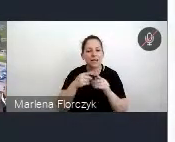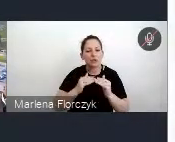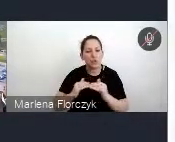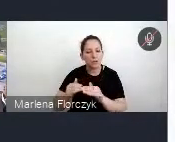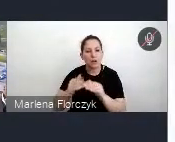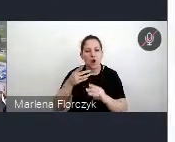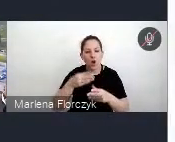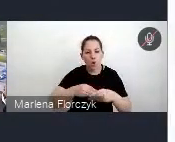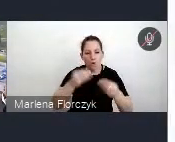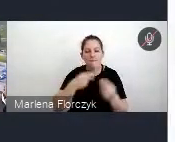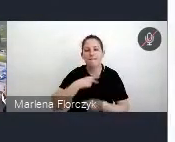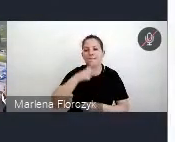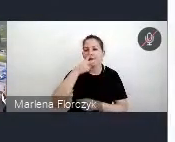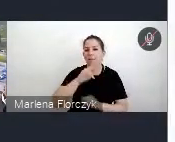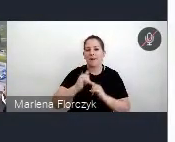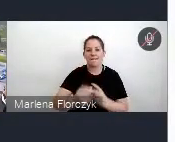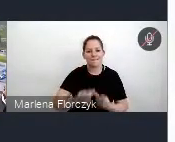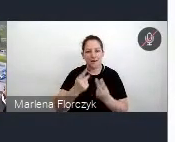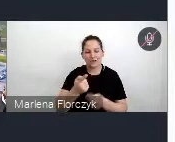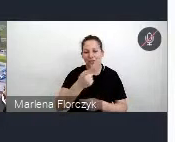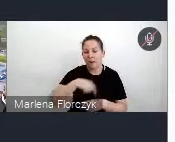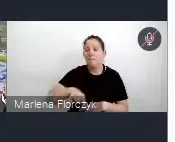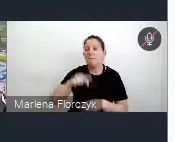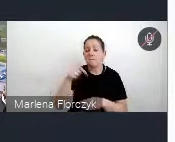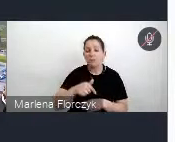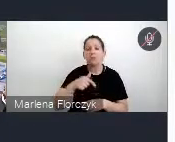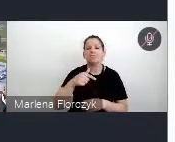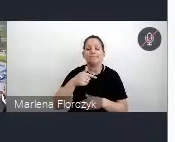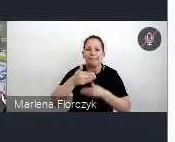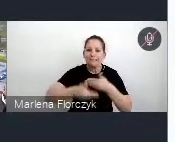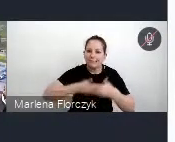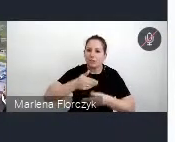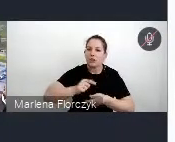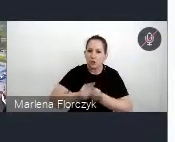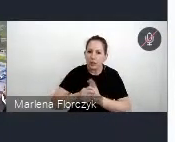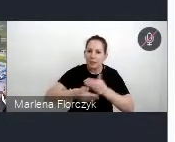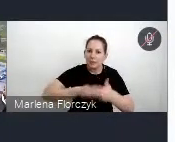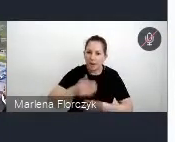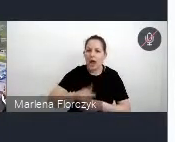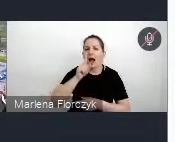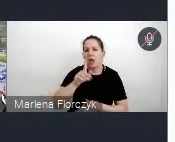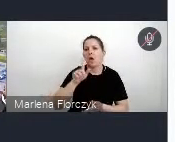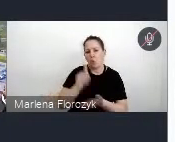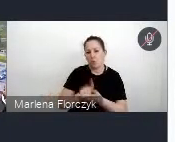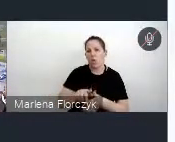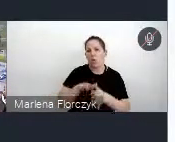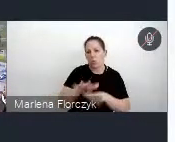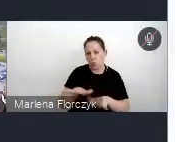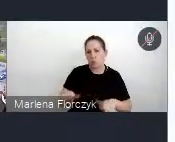widzimy, jak to jest istotne, jak musimy przyspieszyć, chociaż już dużo się udało zrealizować.